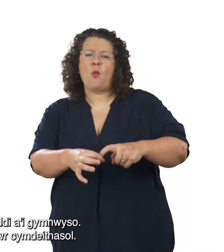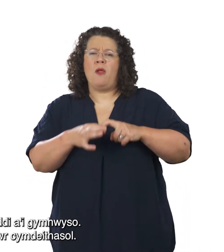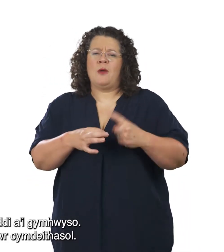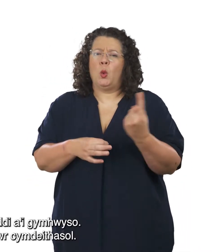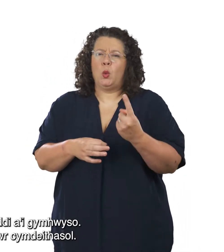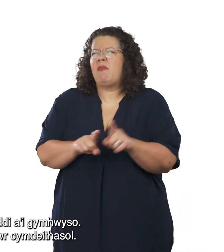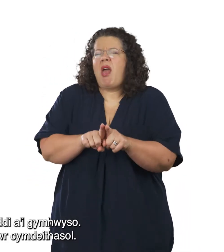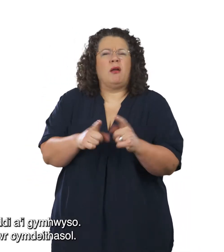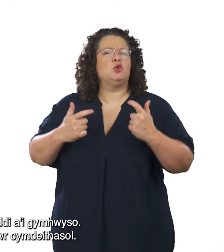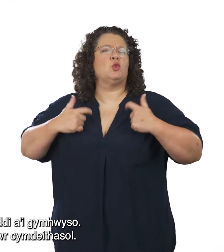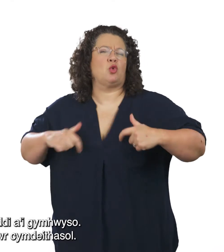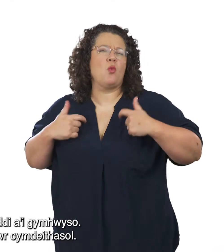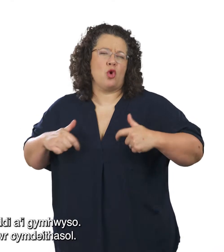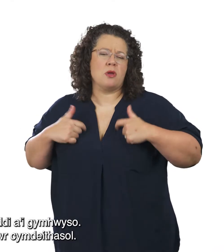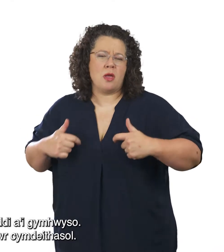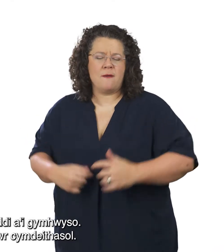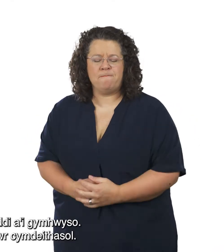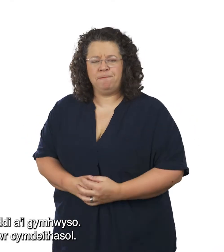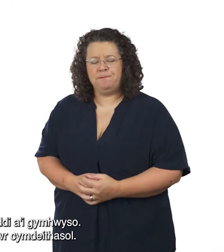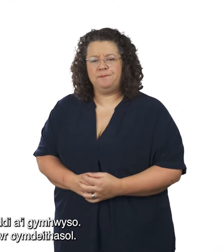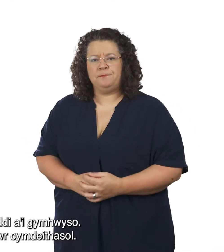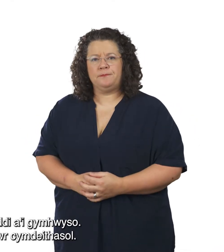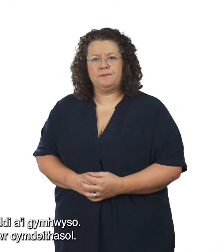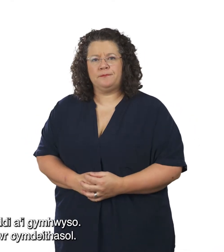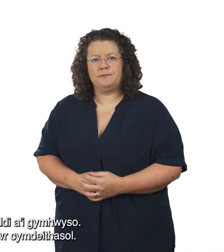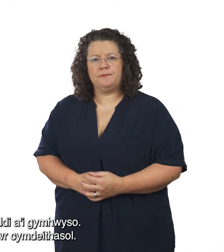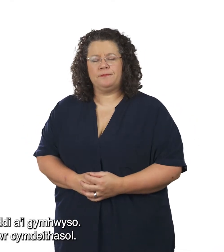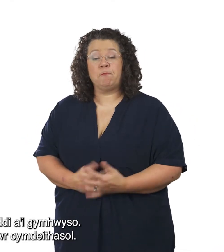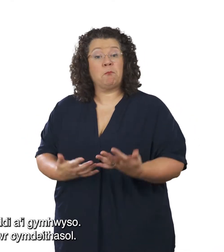wedi'i hyfforddi a'i gymhwyso. Fel gweithiwr cymdeithasol.